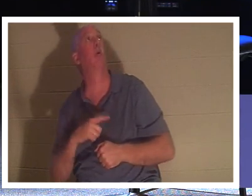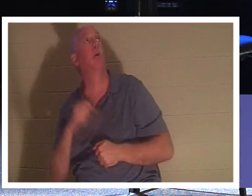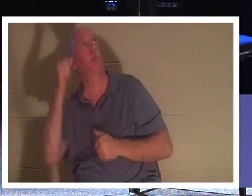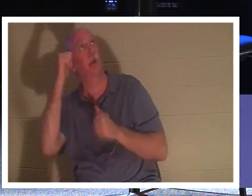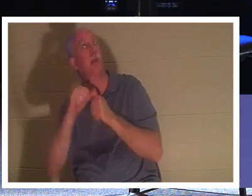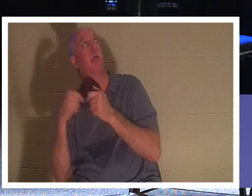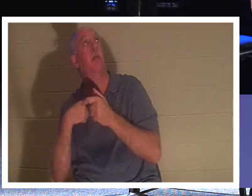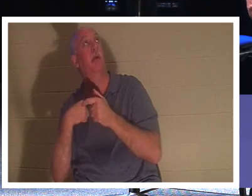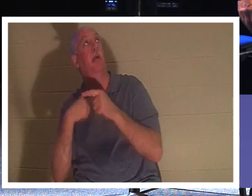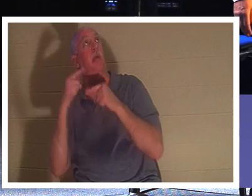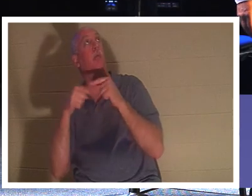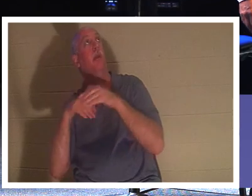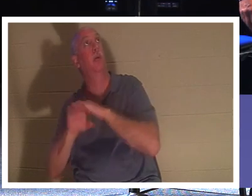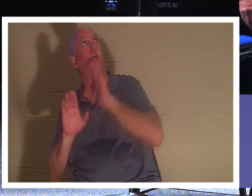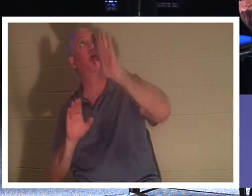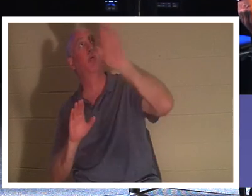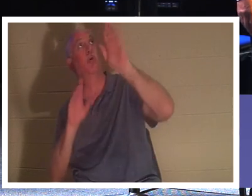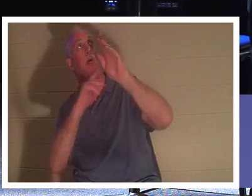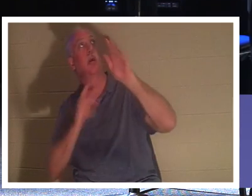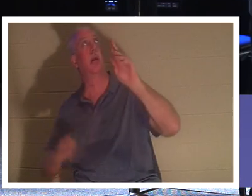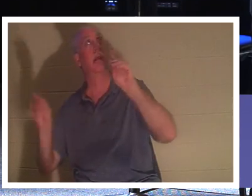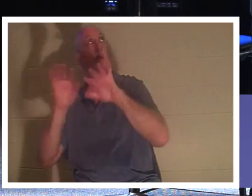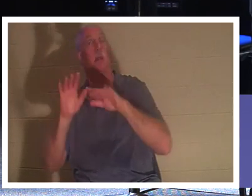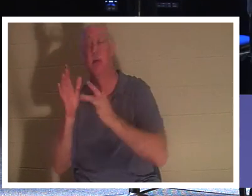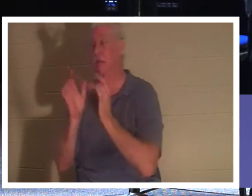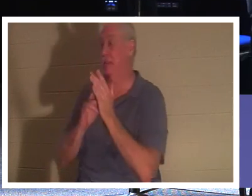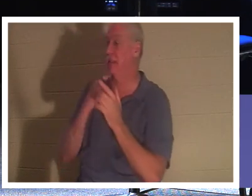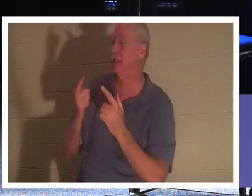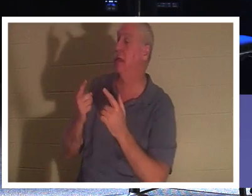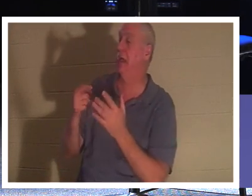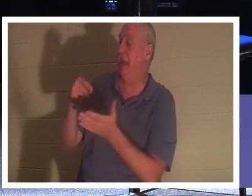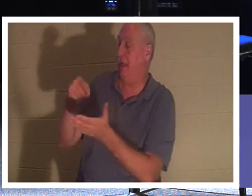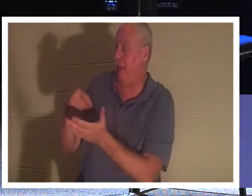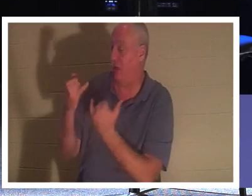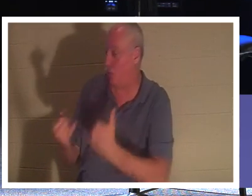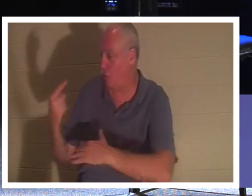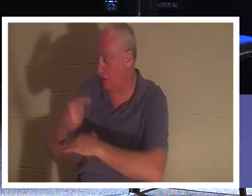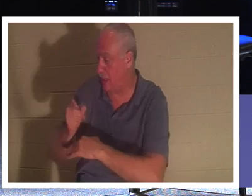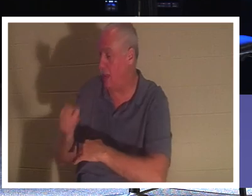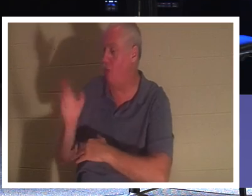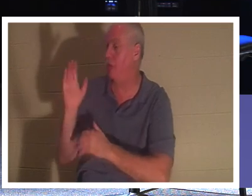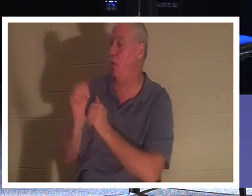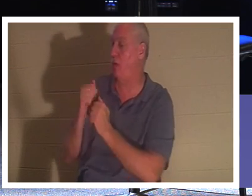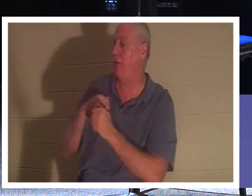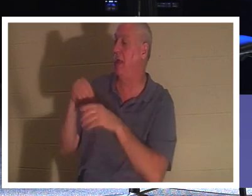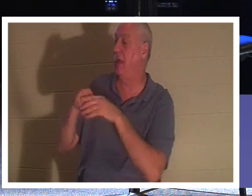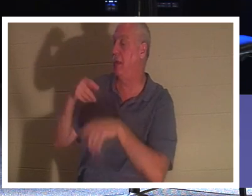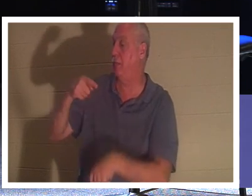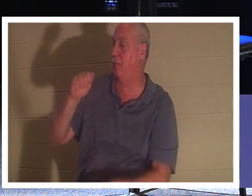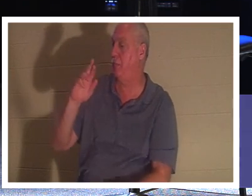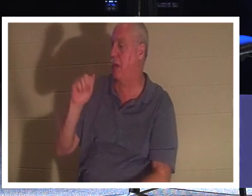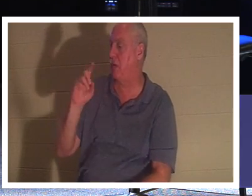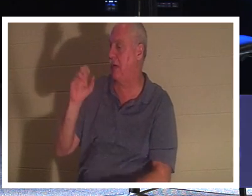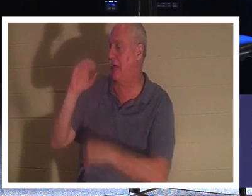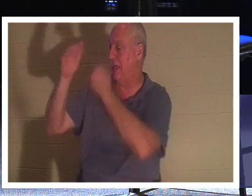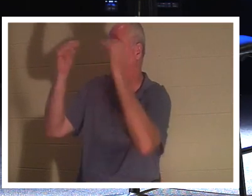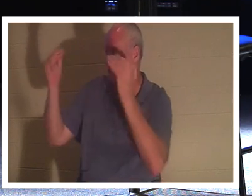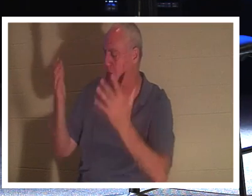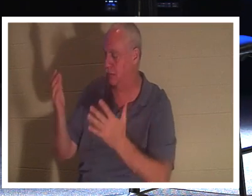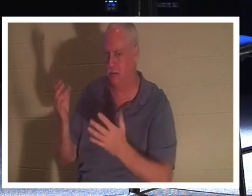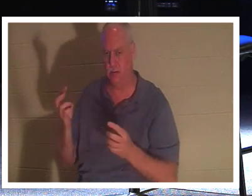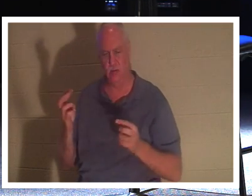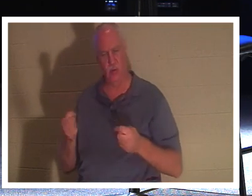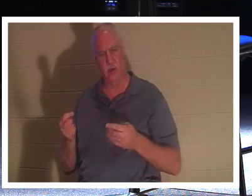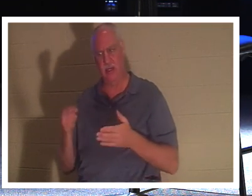यीशु ने उससे क्या कहा? "आज के दिन तुम मेरे साथ स्वर्ग में रहोगे"। ओह, इस दिन आप कहना चाहते हैं।